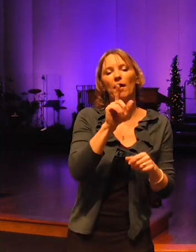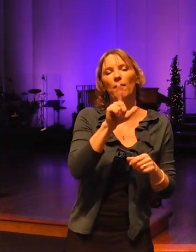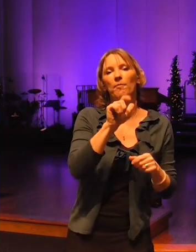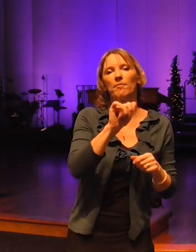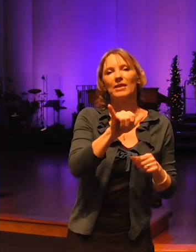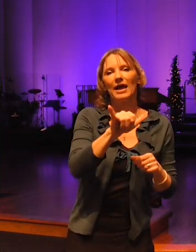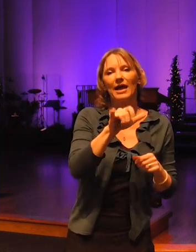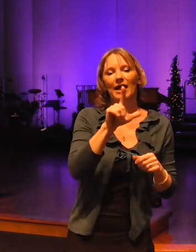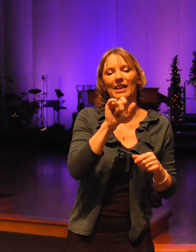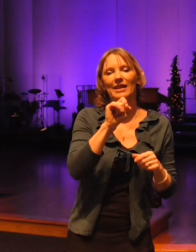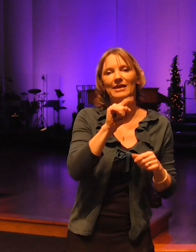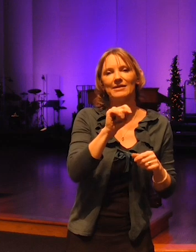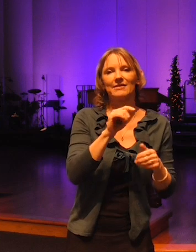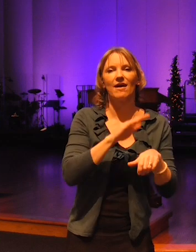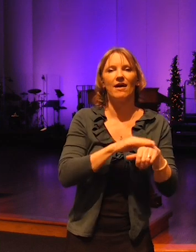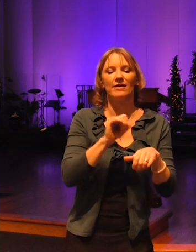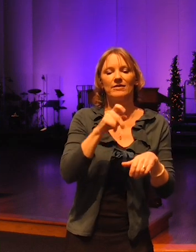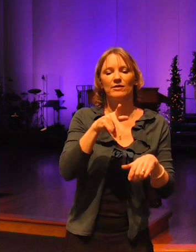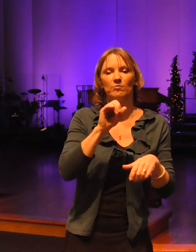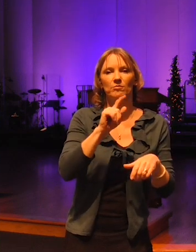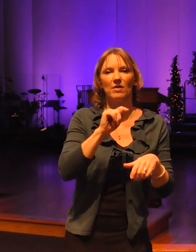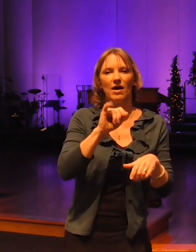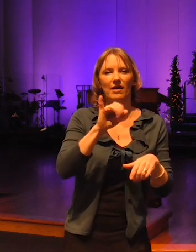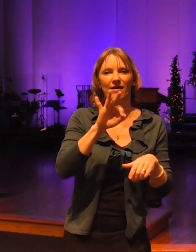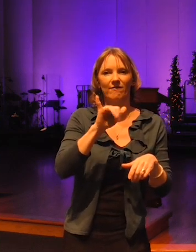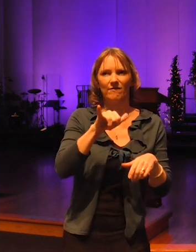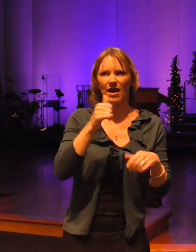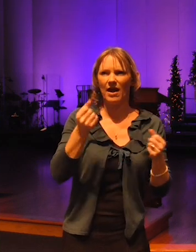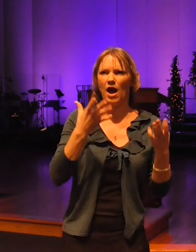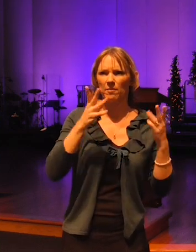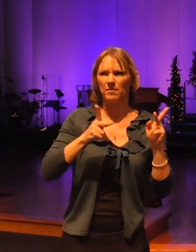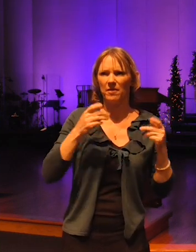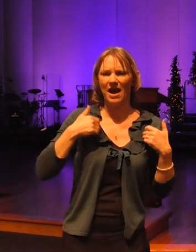banda sonora de mi vida cuántas personas tienen Spotify y recibieron ese mensaje extraño en el que te conoce